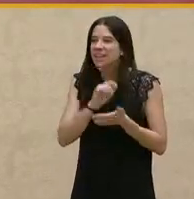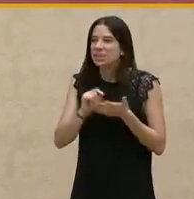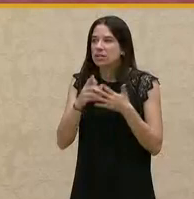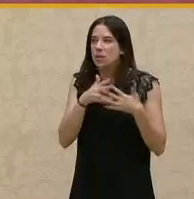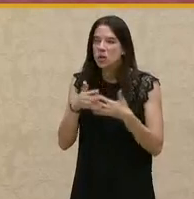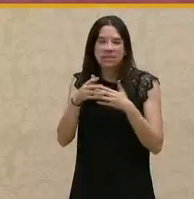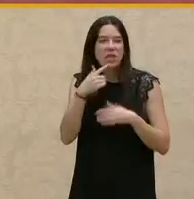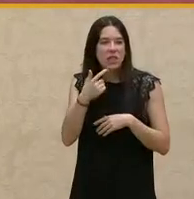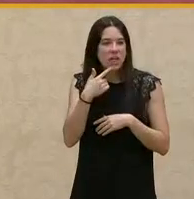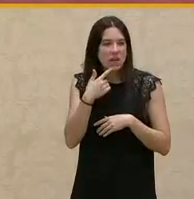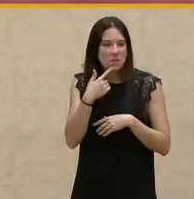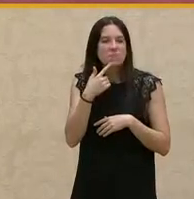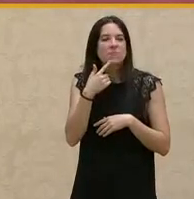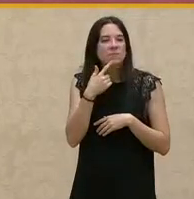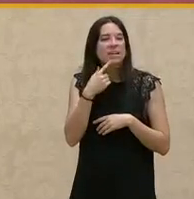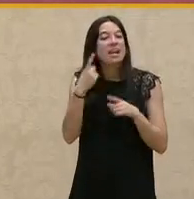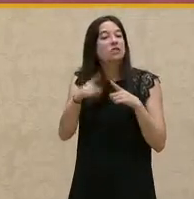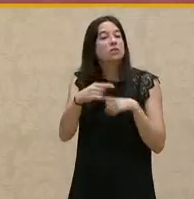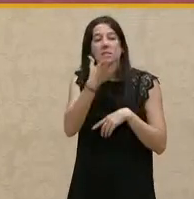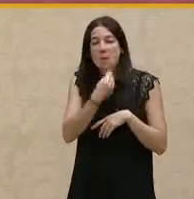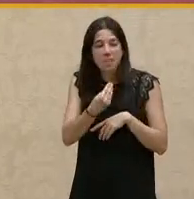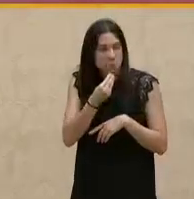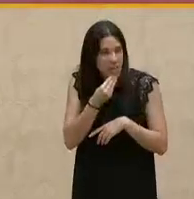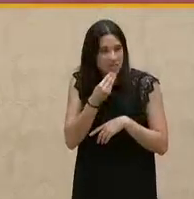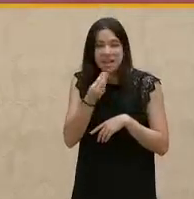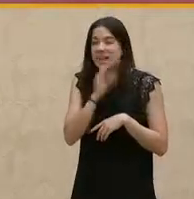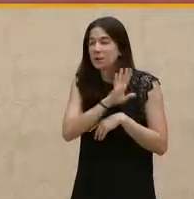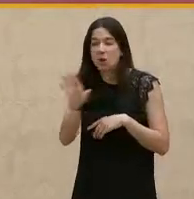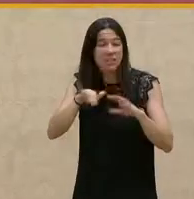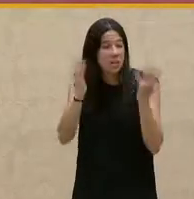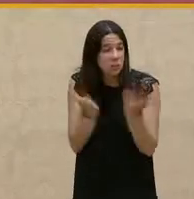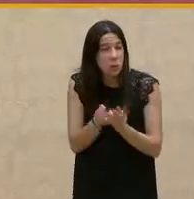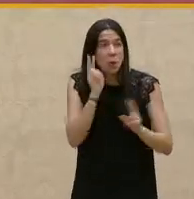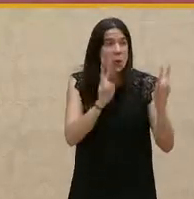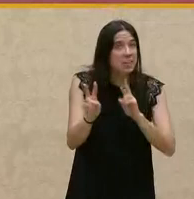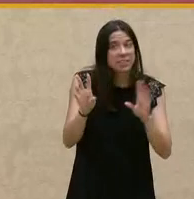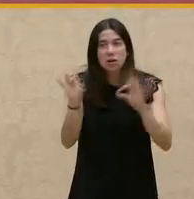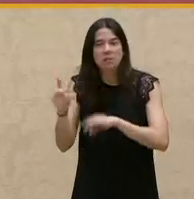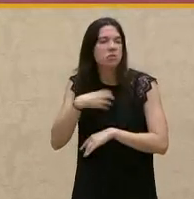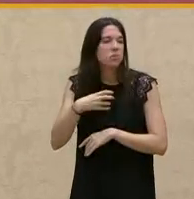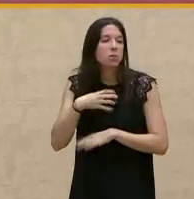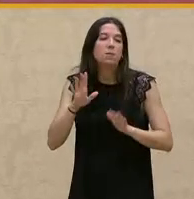más bellas y mejores en el mundo no pueden ni verse ni tocarse. Pero se sienten en el corazón.